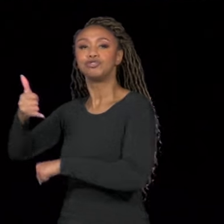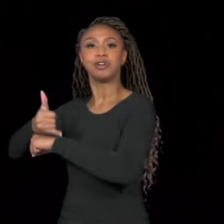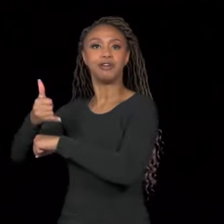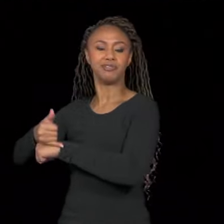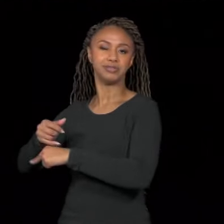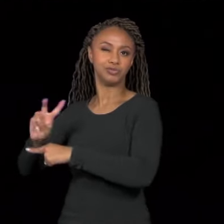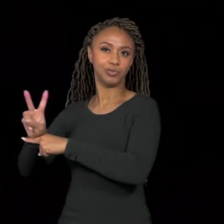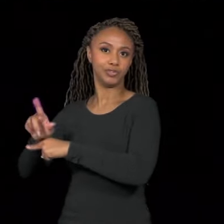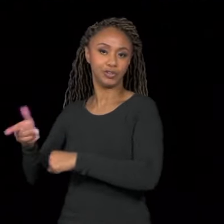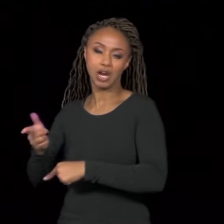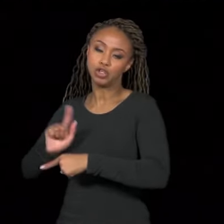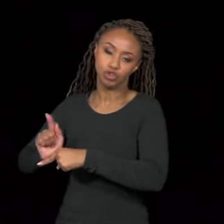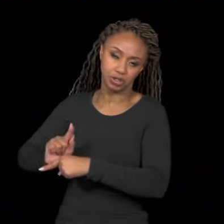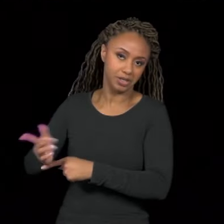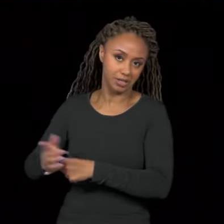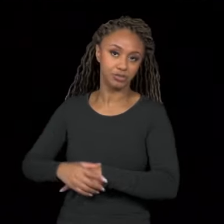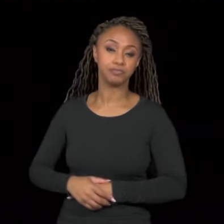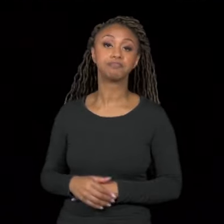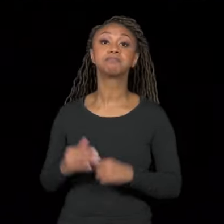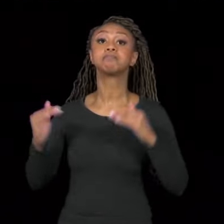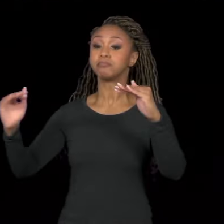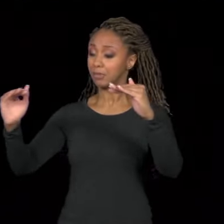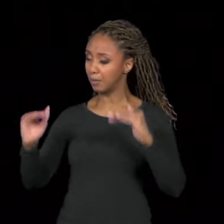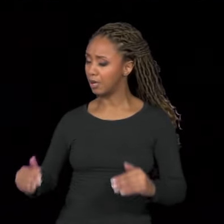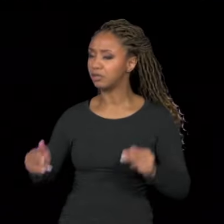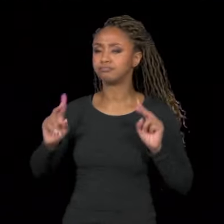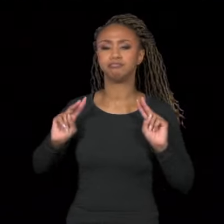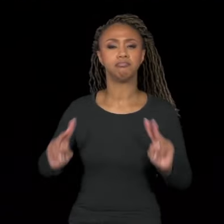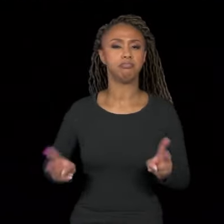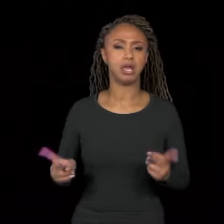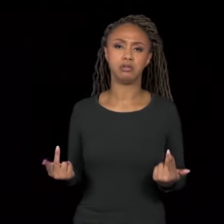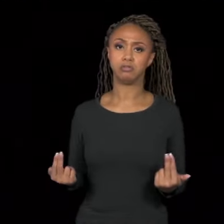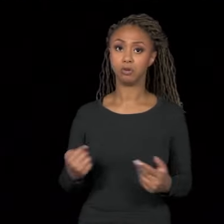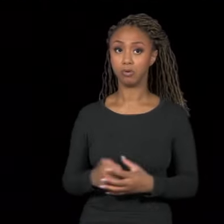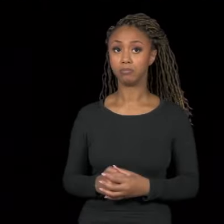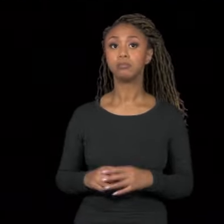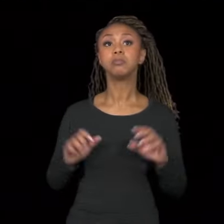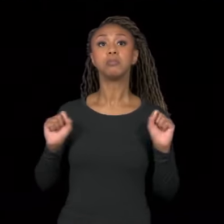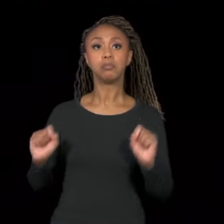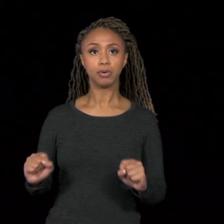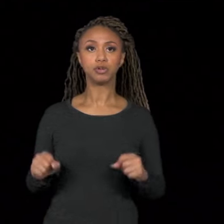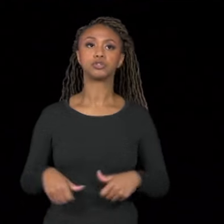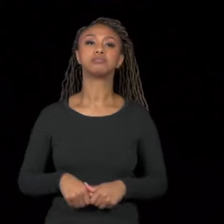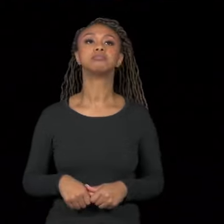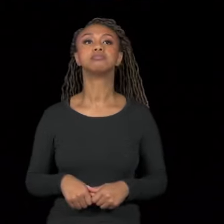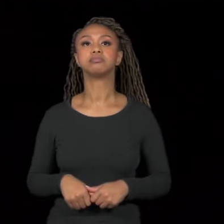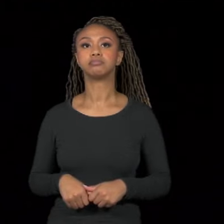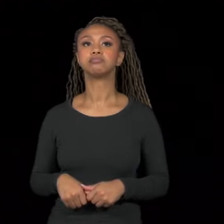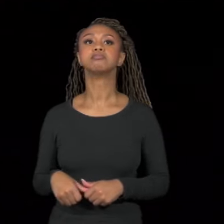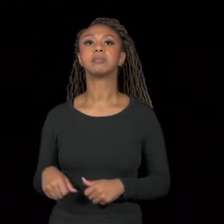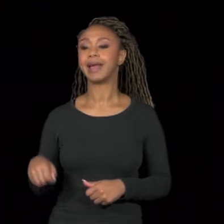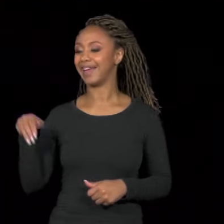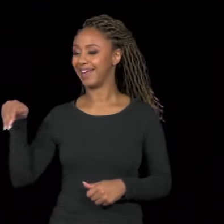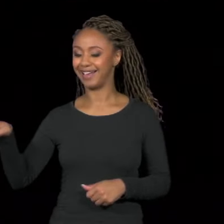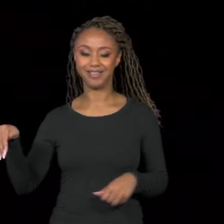ISSO É UMA INFORMAÇÃO DO RELACIONAMENTO. E EMBAIXO É A MESMA COISA. EU TENHO UM RELACIONAMENTO "MUITOS-PARA- MUITOS", "M" PARA "N",